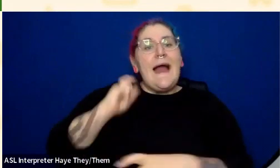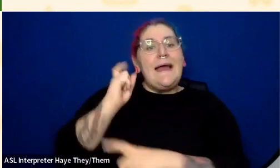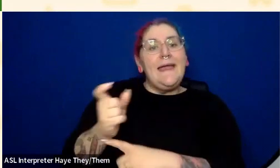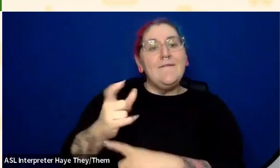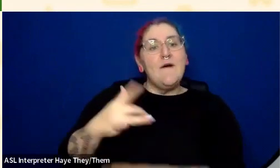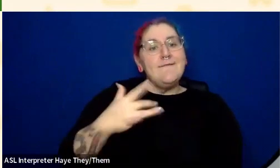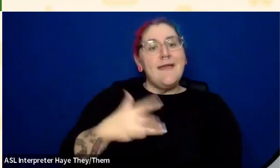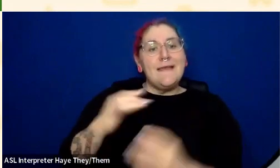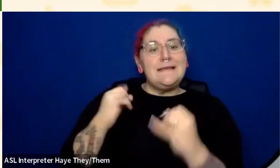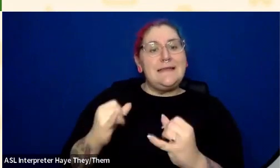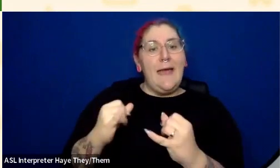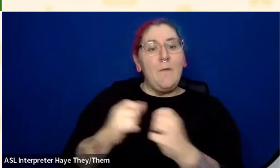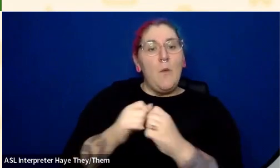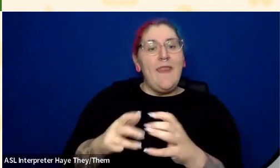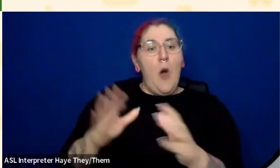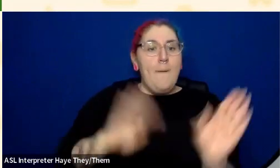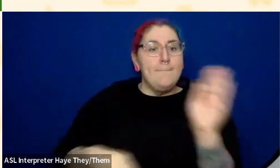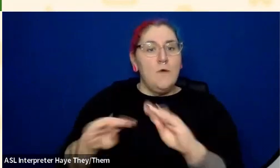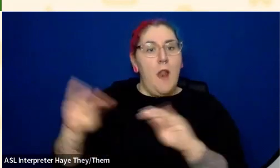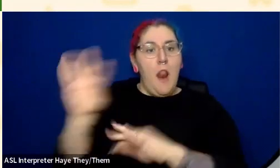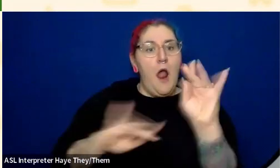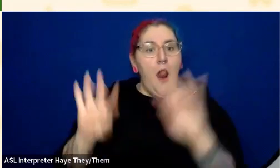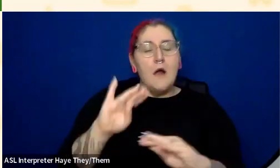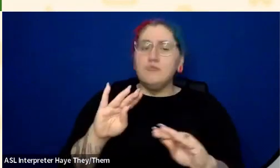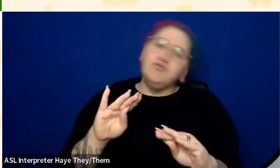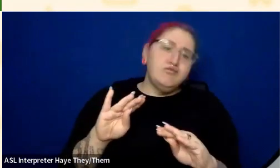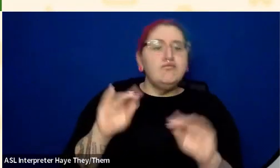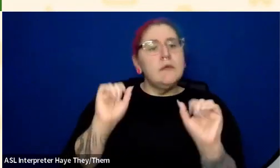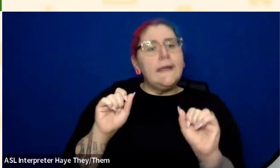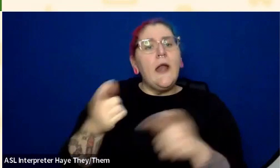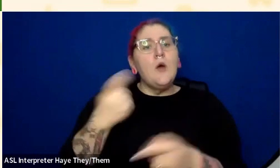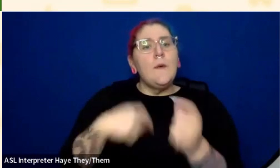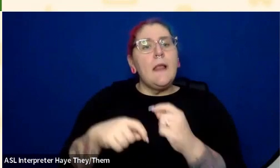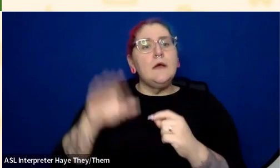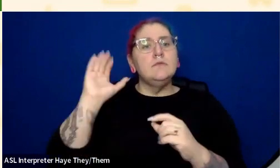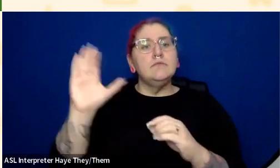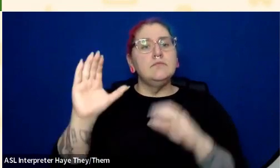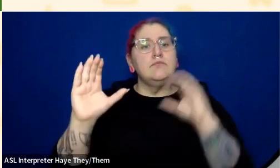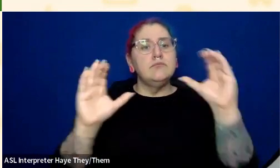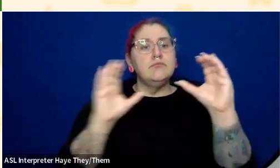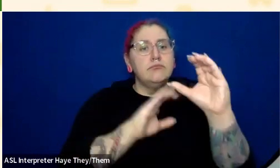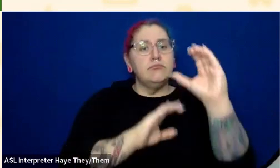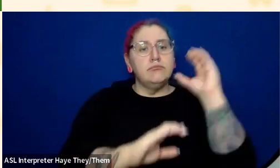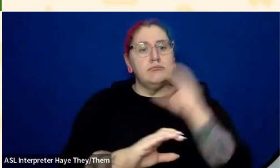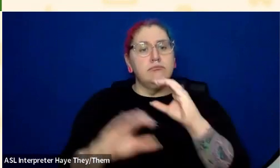En mi caso, había creado el nuevo sitio web de mi agencia; y aunque podría haberlo dejado prácticamente en todo texto,